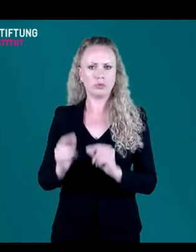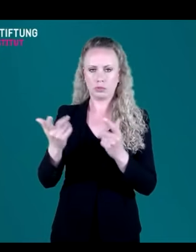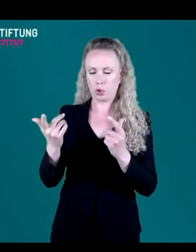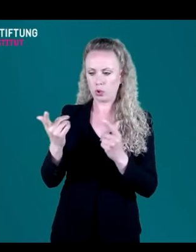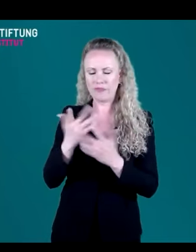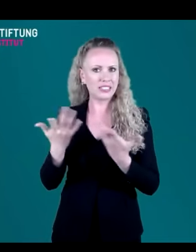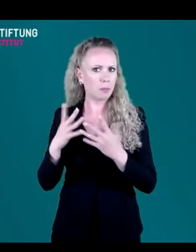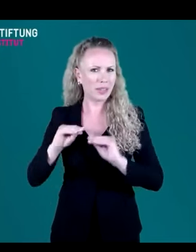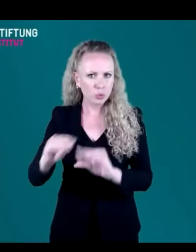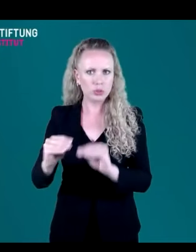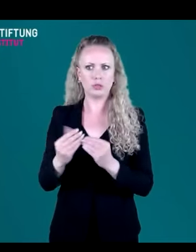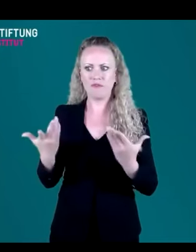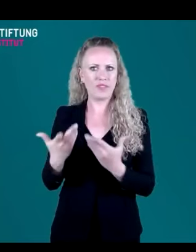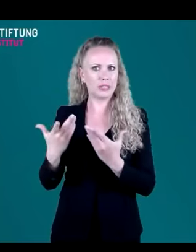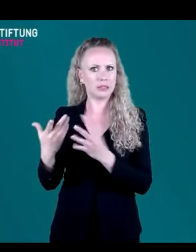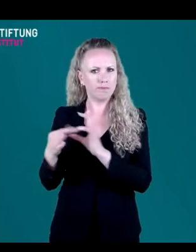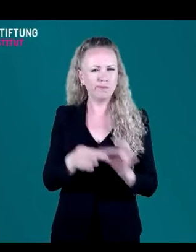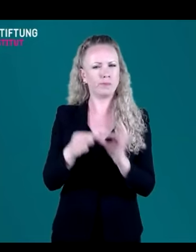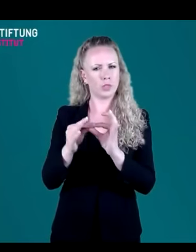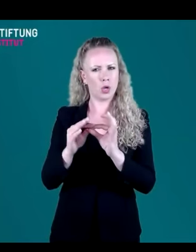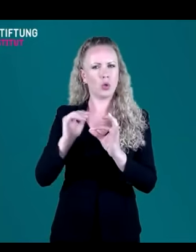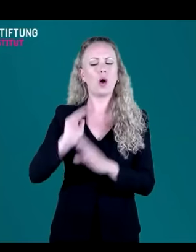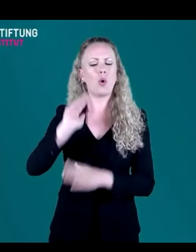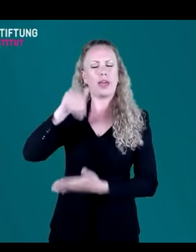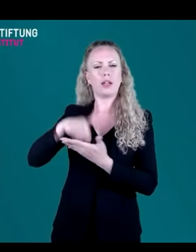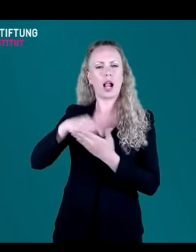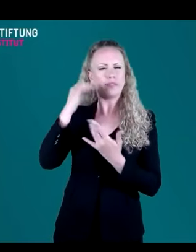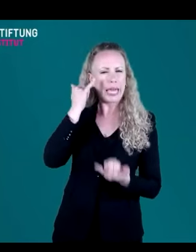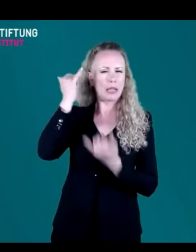und welche Ideologien dahinterstecken und wie sie miteinander verknüpft sind.